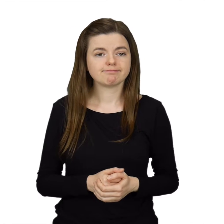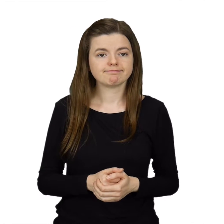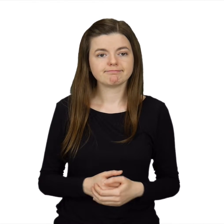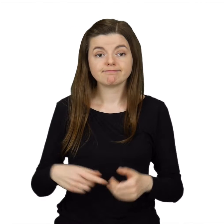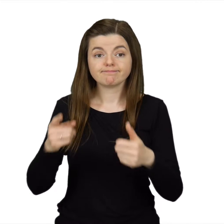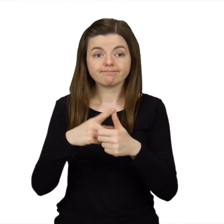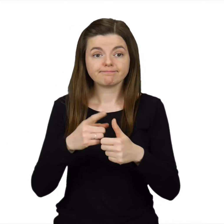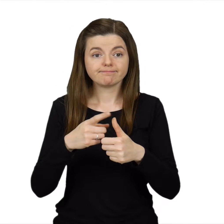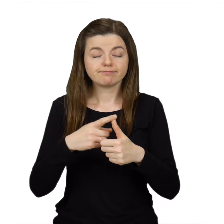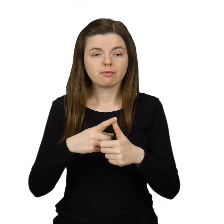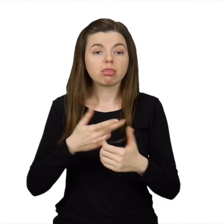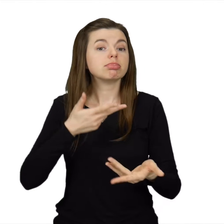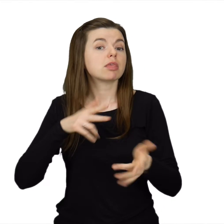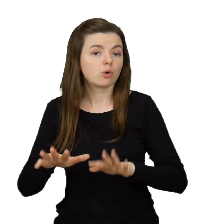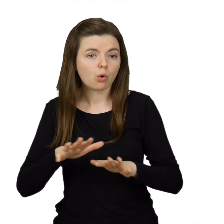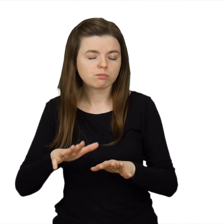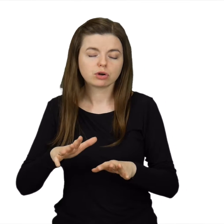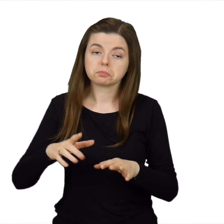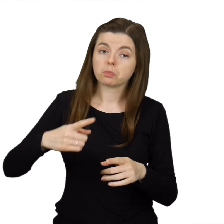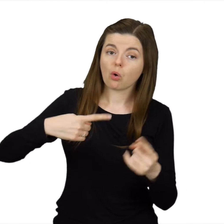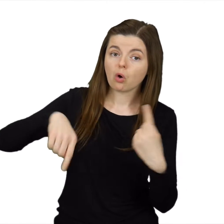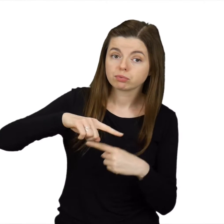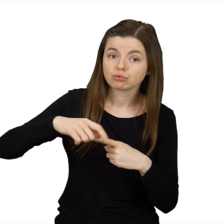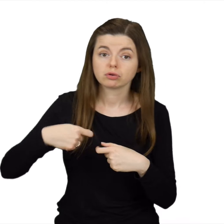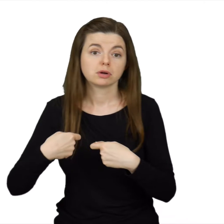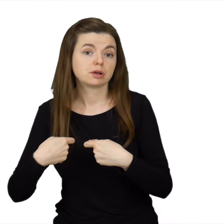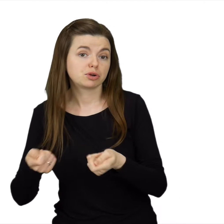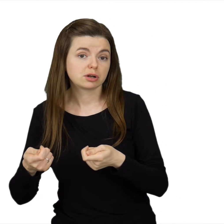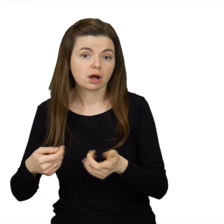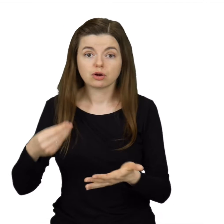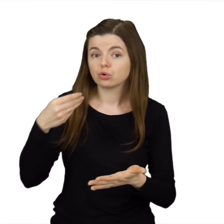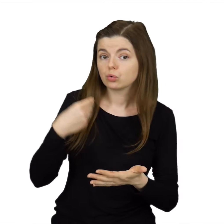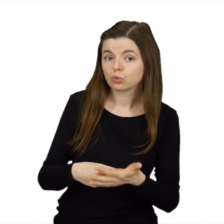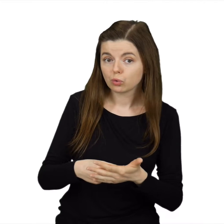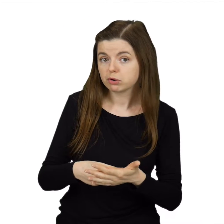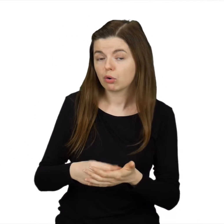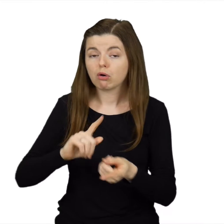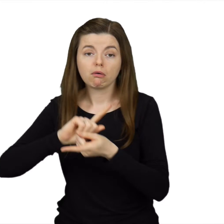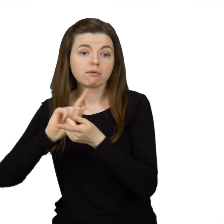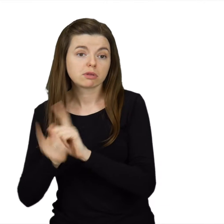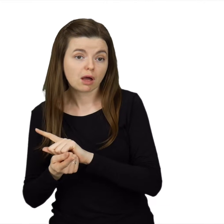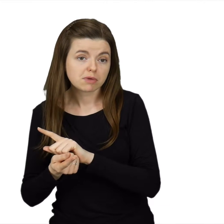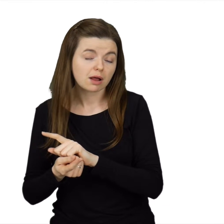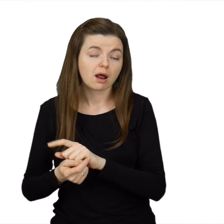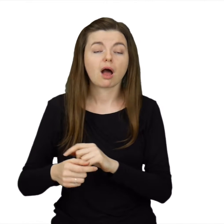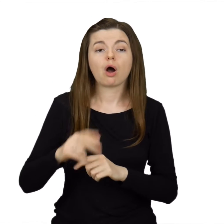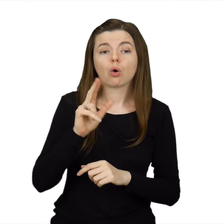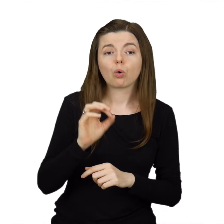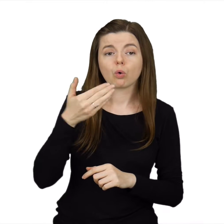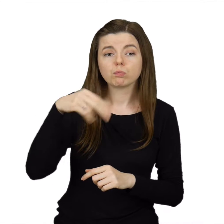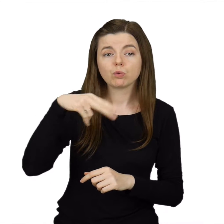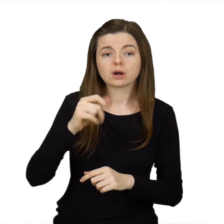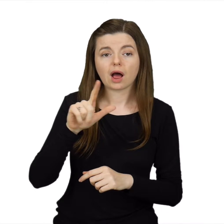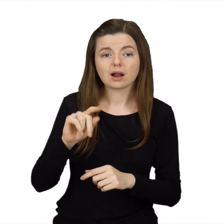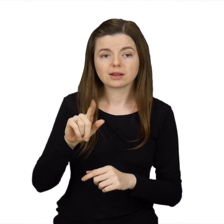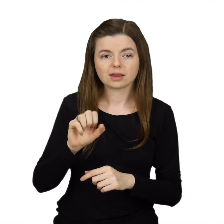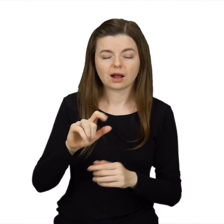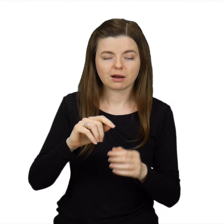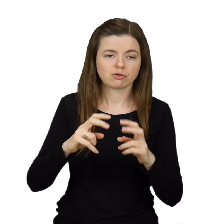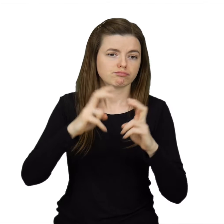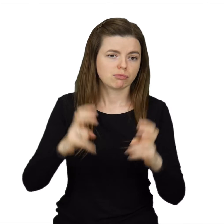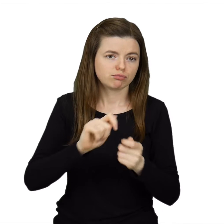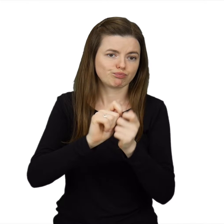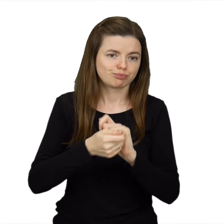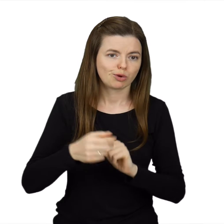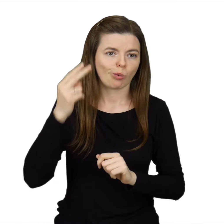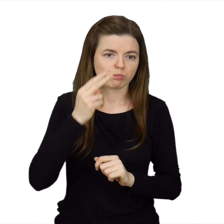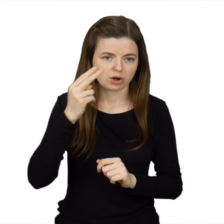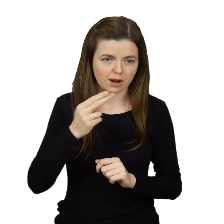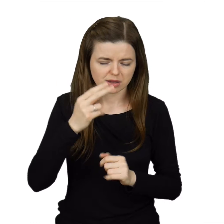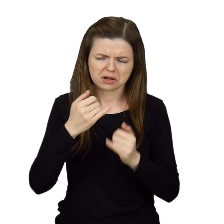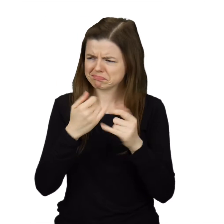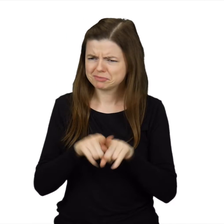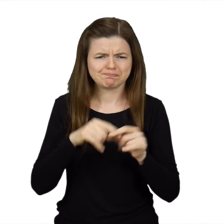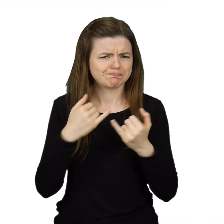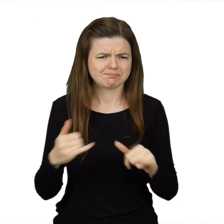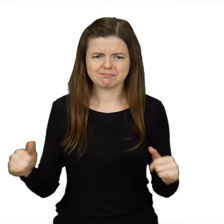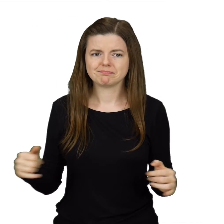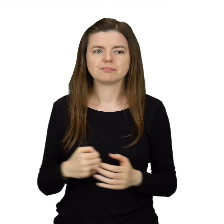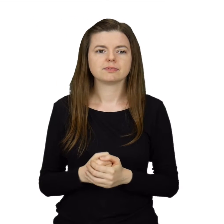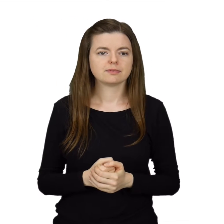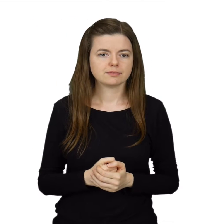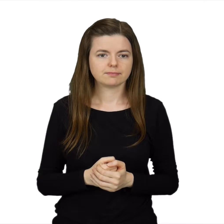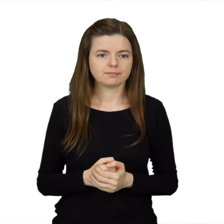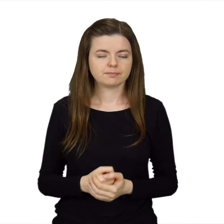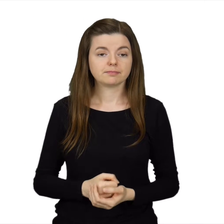obrót nieruchomościami, sprzedaż, nabywanie, zamiana, komunalizacja itd.